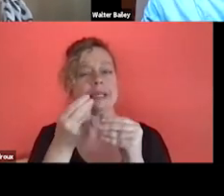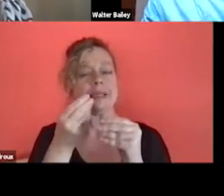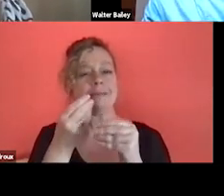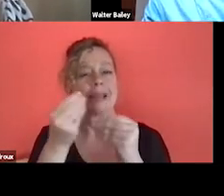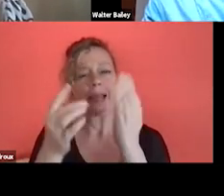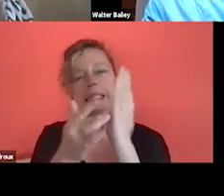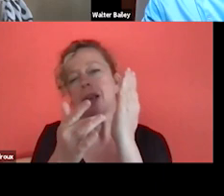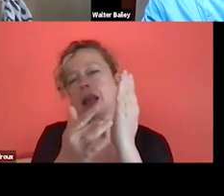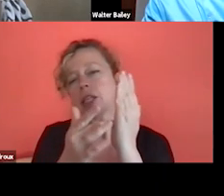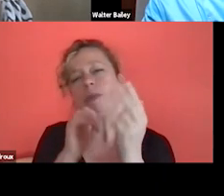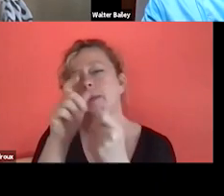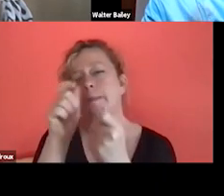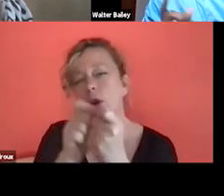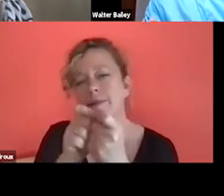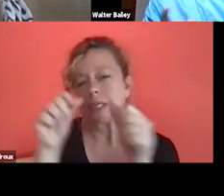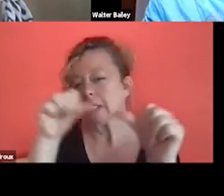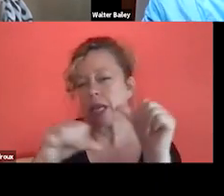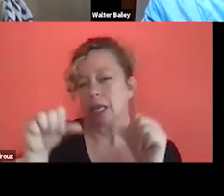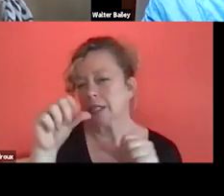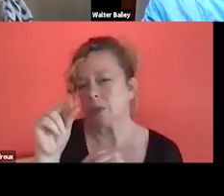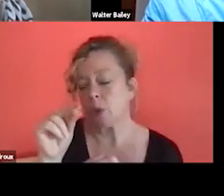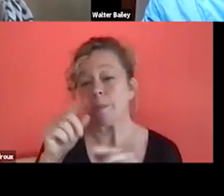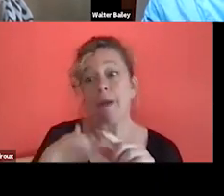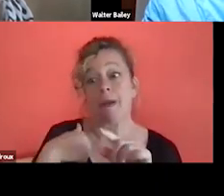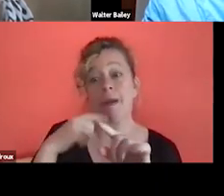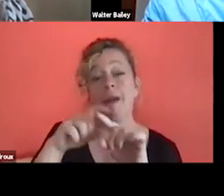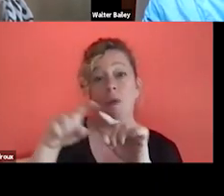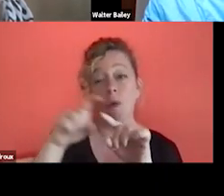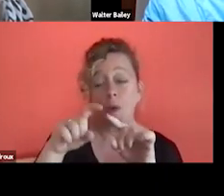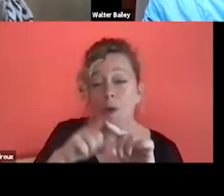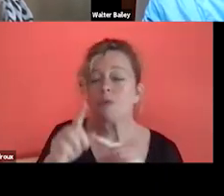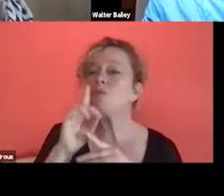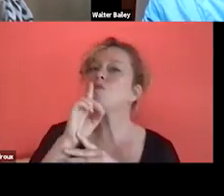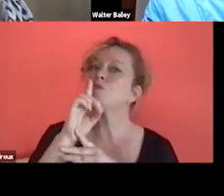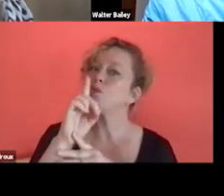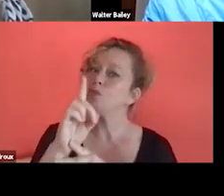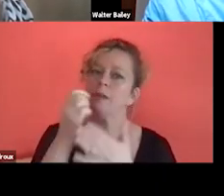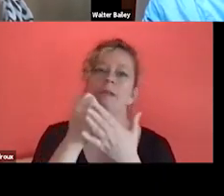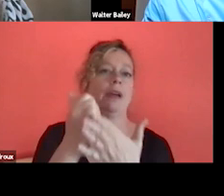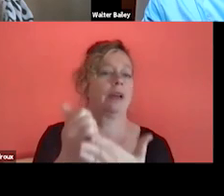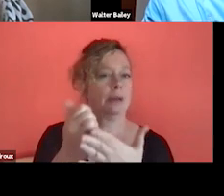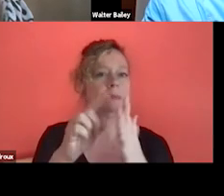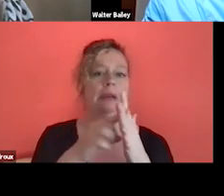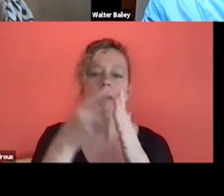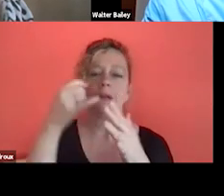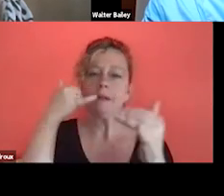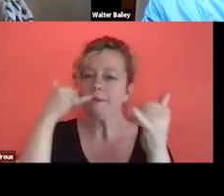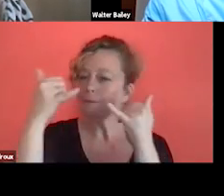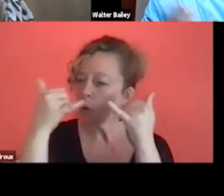No era una ciencia perfecta, pero que nosotros llamáramos, realmente ayudó al principio. Las llamadas telefónicas fueron muy esenciales